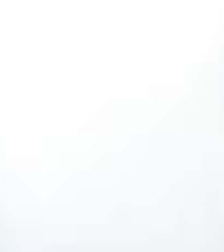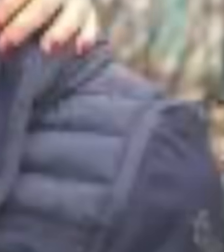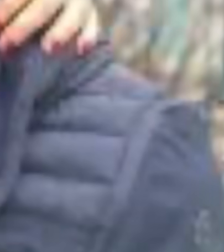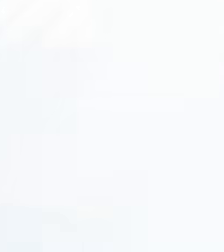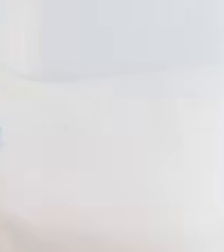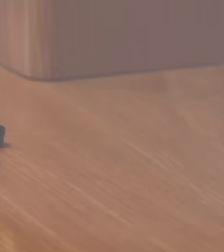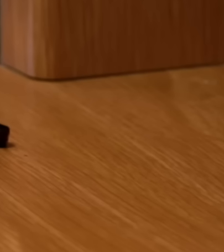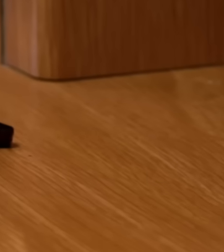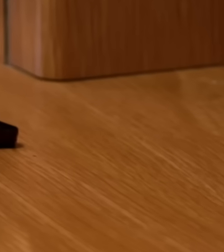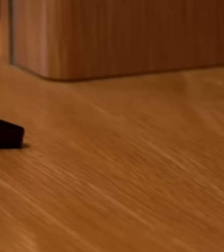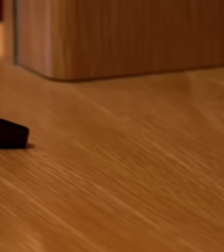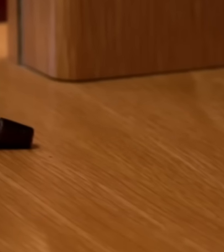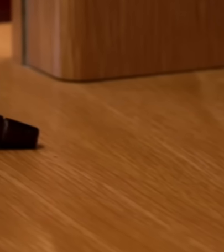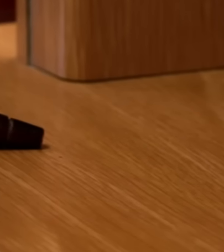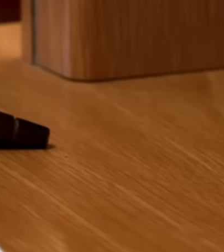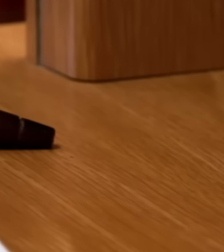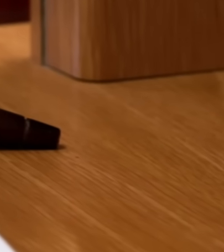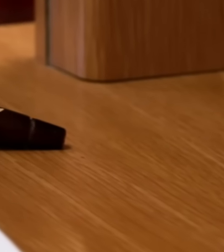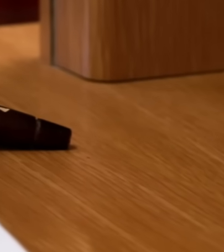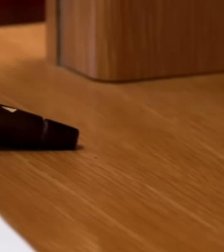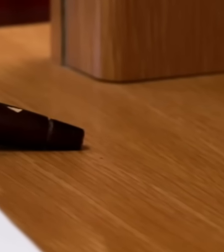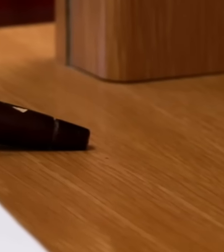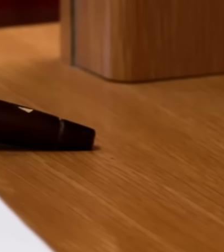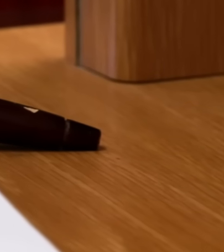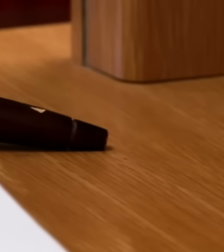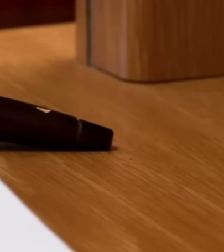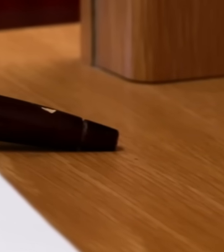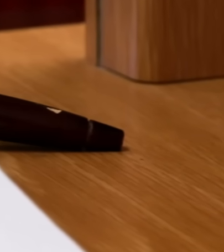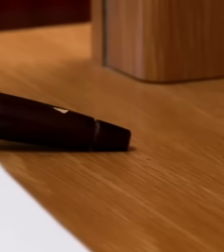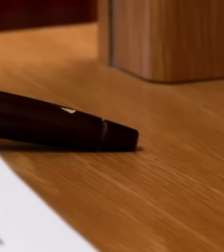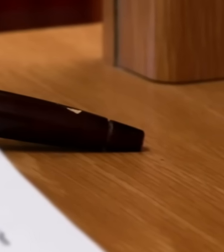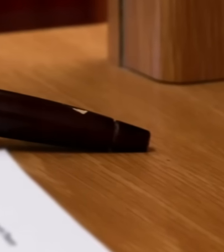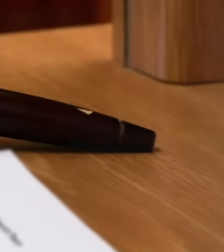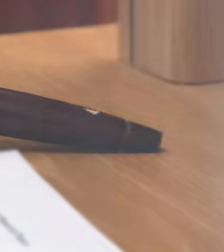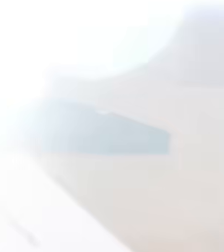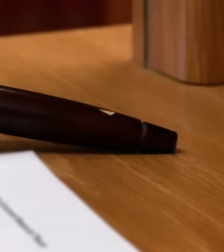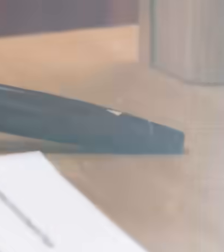de que un tribunal colegiado ordenara el descongelamiento de sus cuentas bancarias